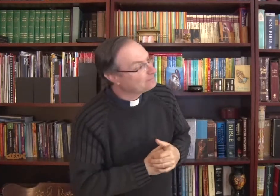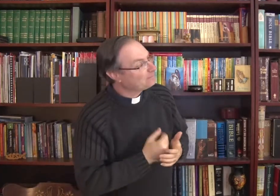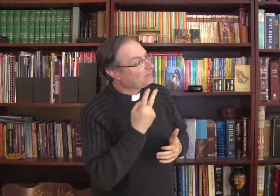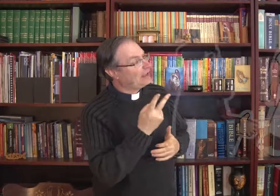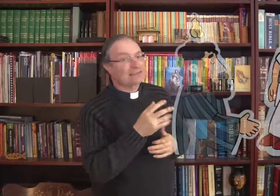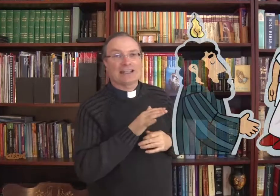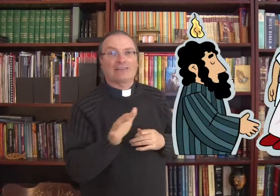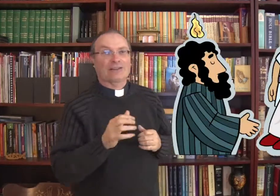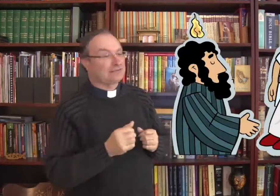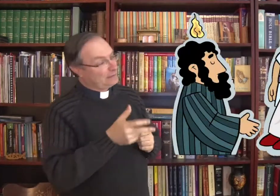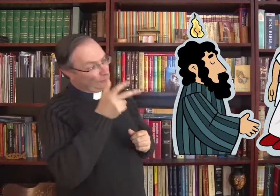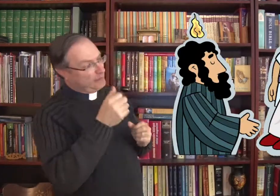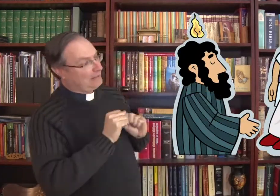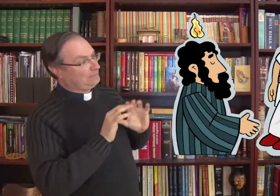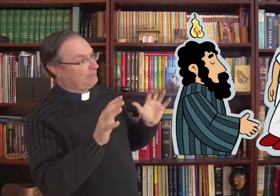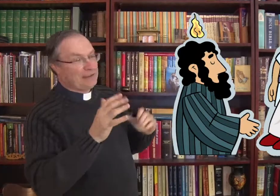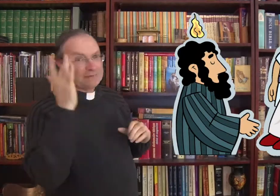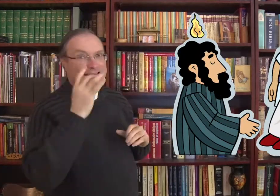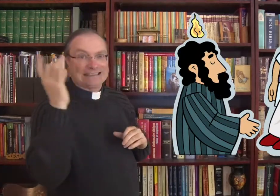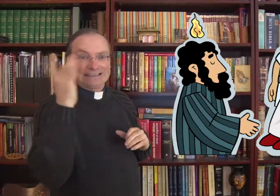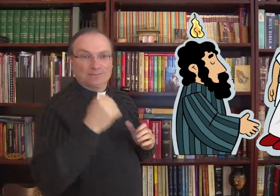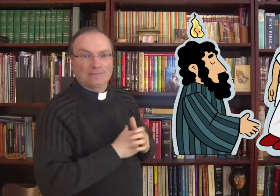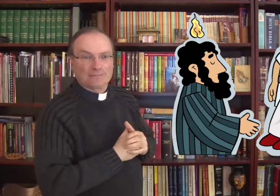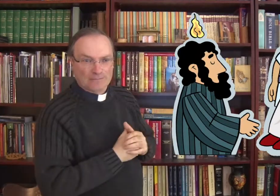On le voit l'influence de la lumière qui brille par le Saint-Esprit.